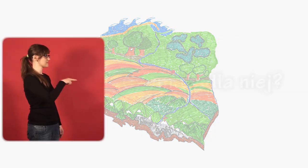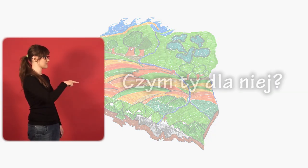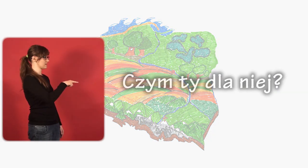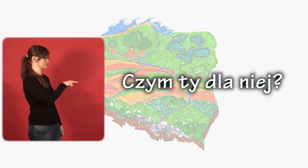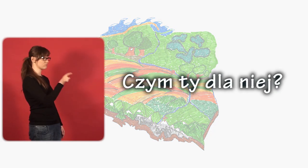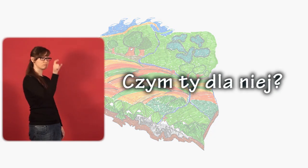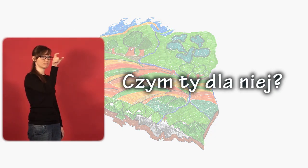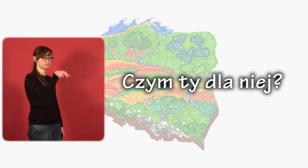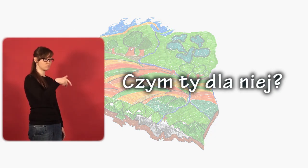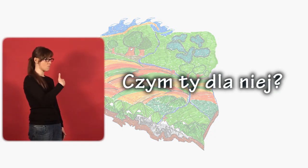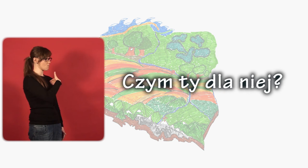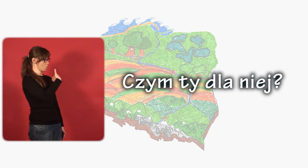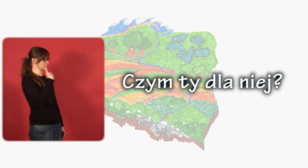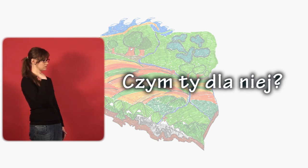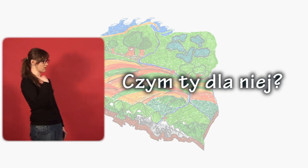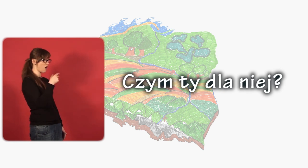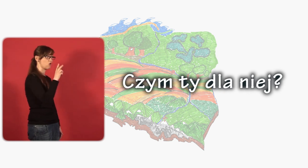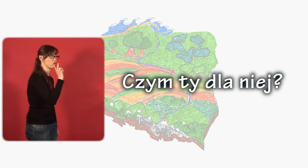Czym ty dla niej?